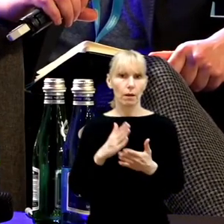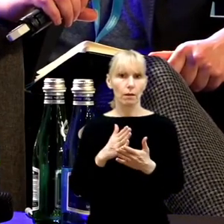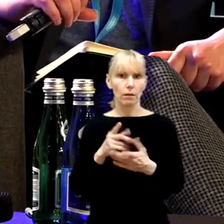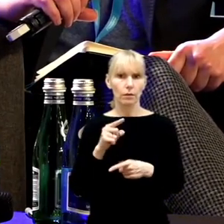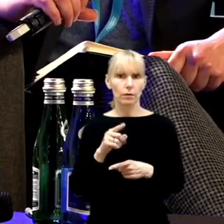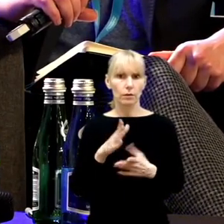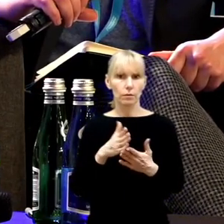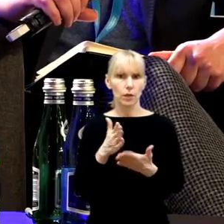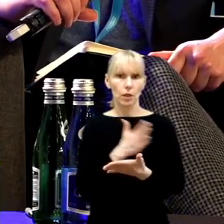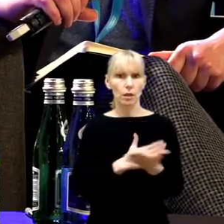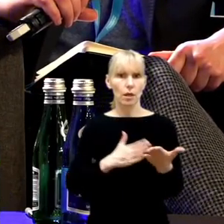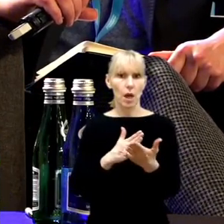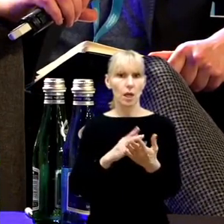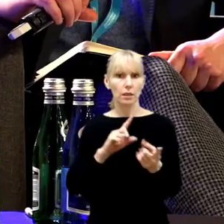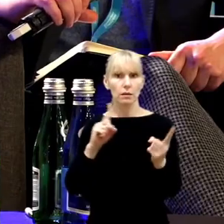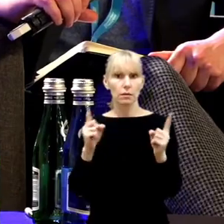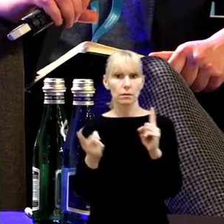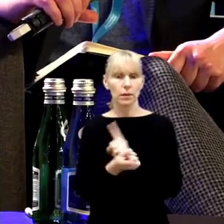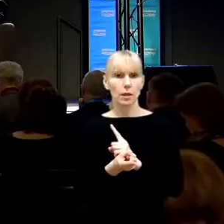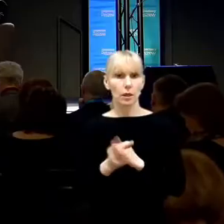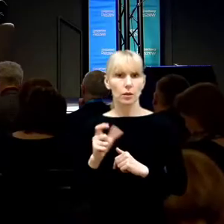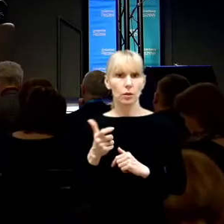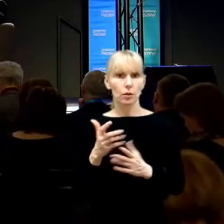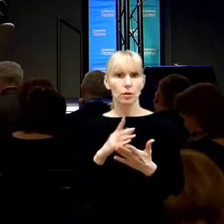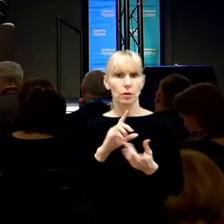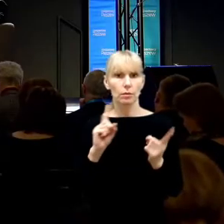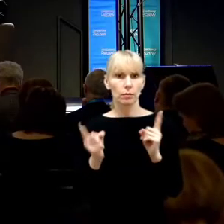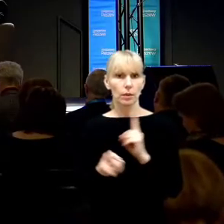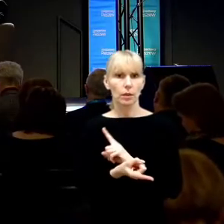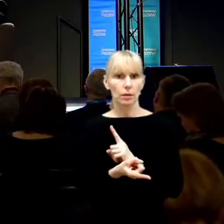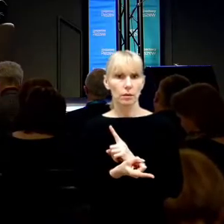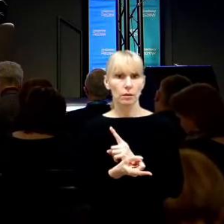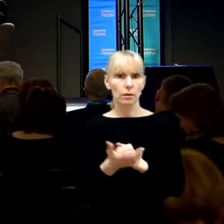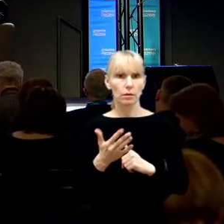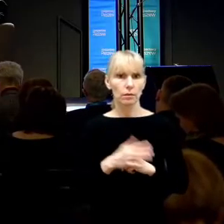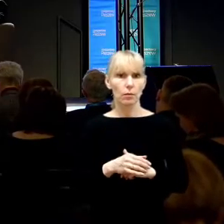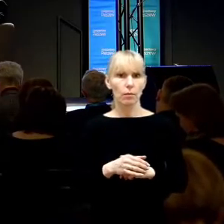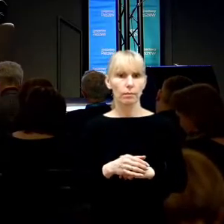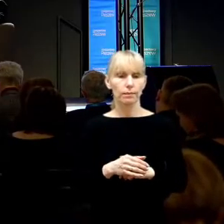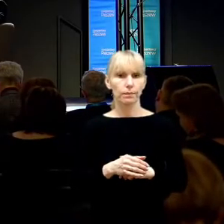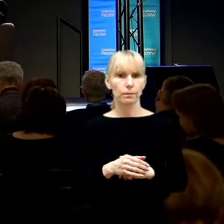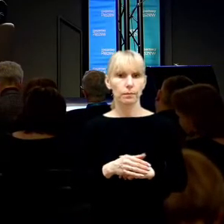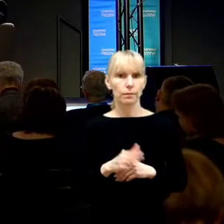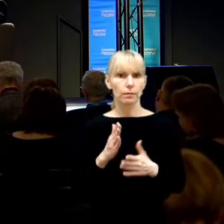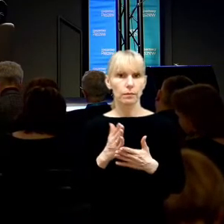coś się zmieniło, w ogóle, w tej gospodarce, coś się dzieje z inflacją, coś się dzieje z wojną, coś się dzieje z energią.